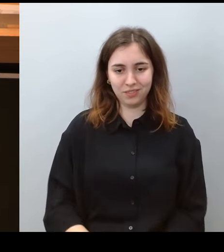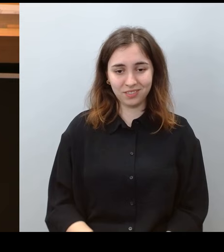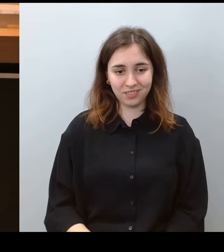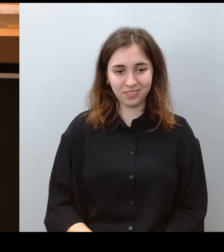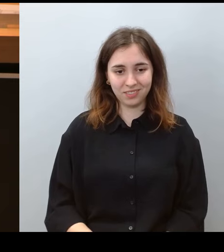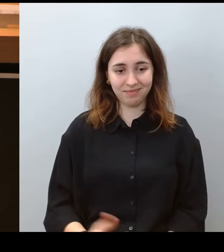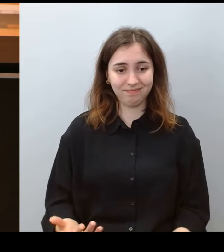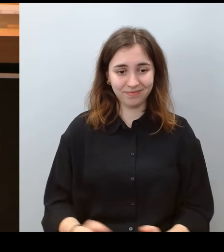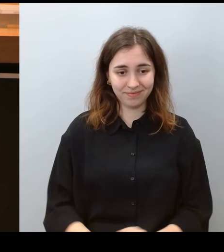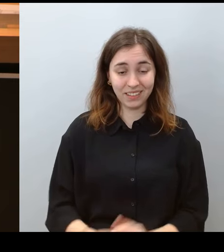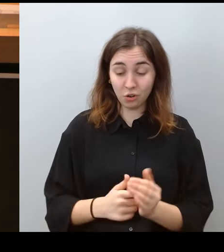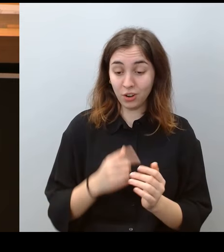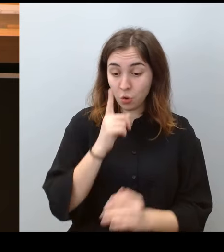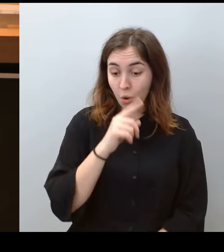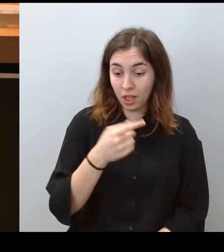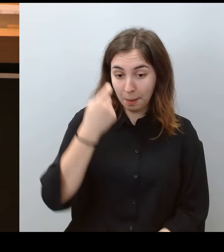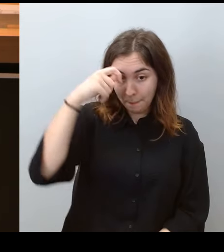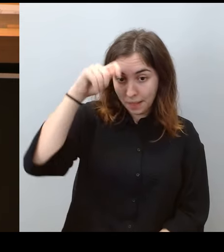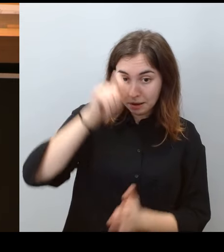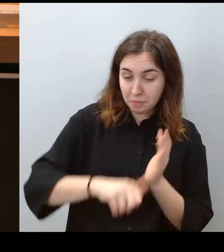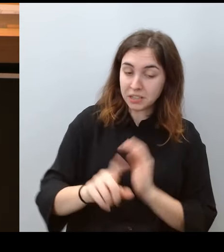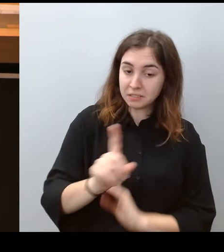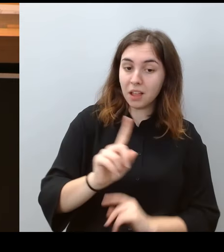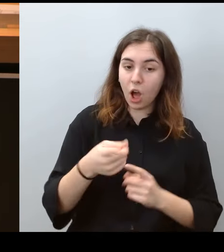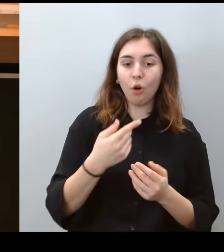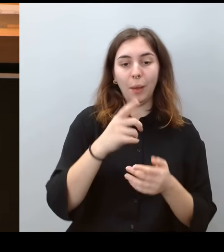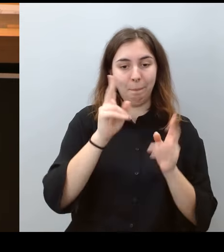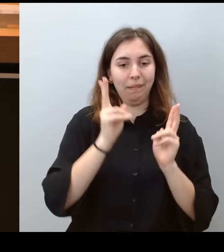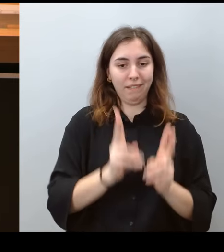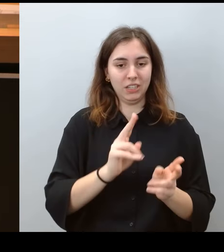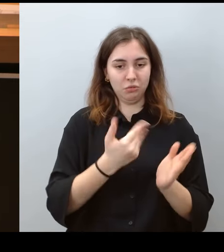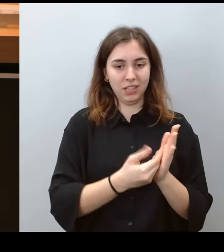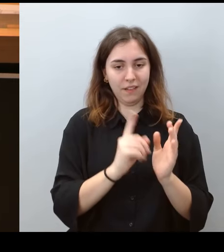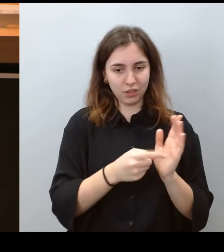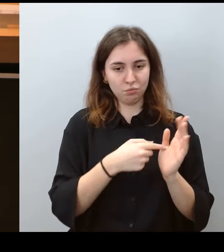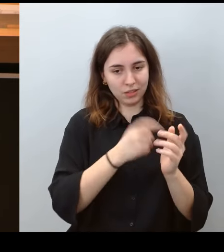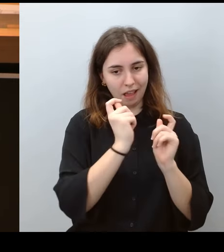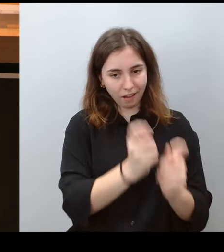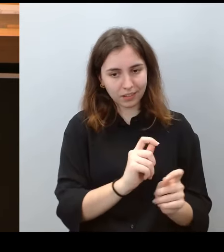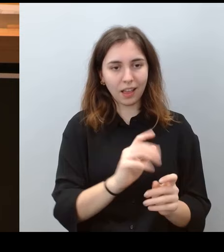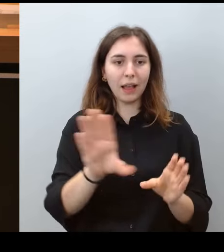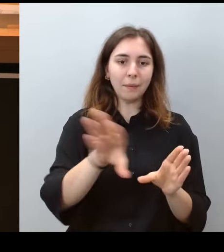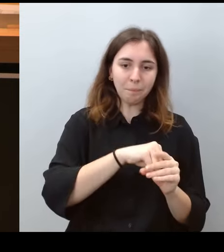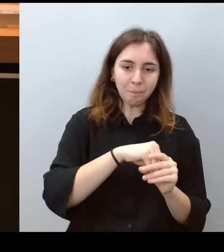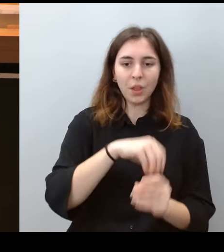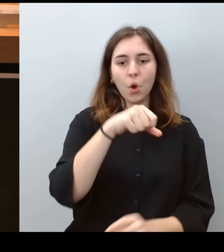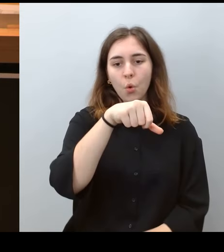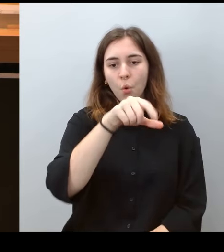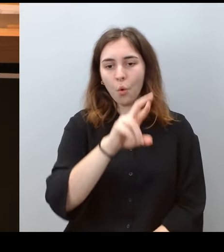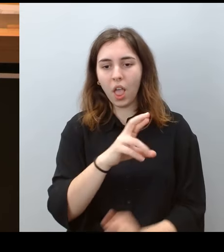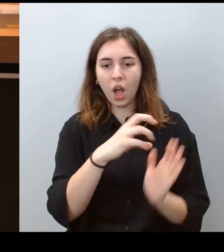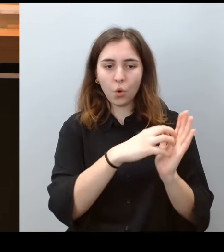beantragen, inklusive QR Code. Auch das Sozialticket bei der BVG kann man bekommen, rein theoretisch jedenfalls.